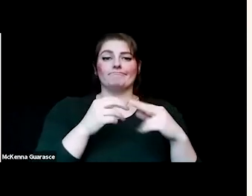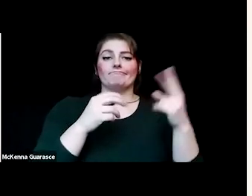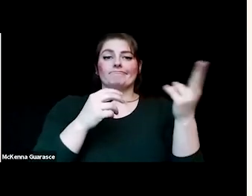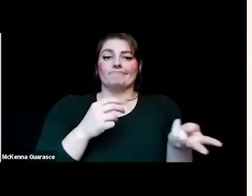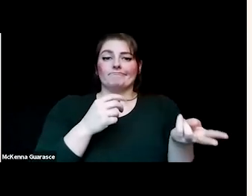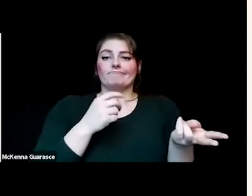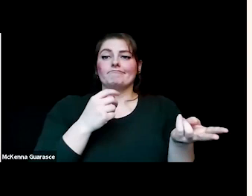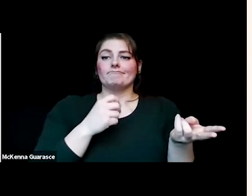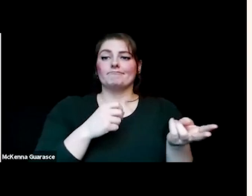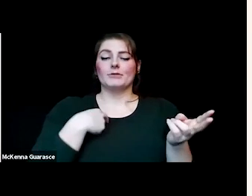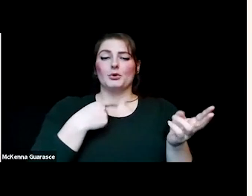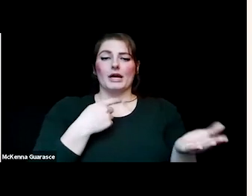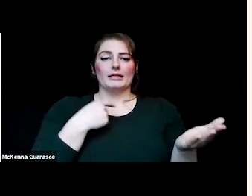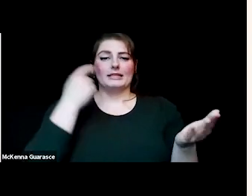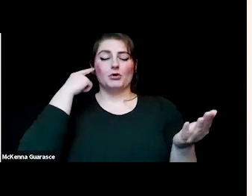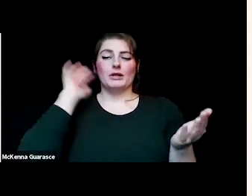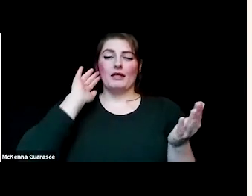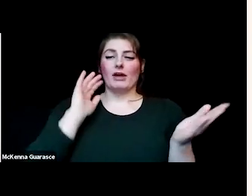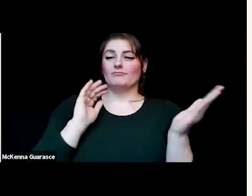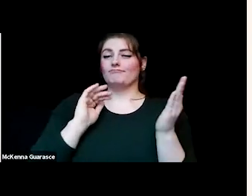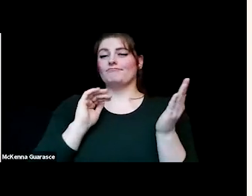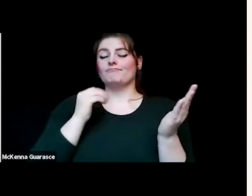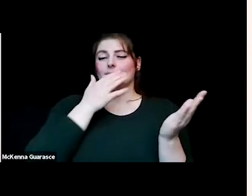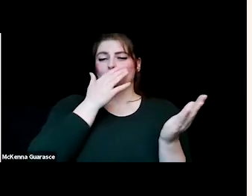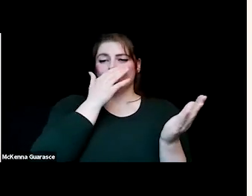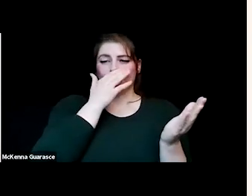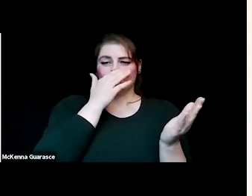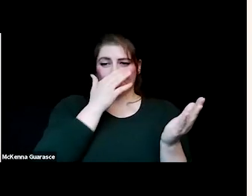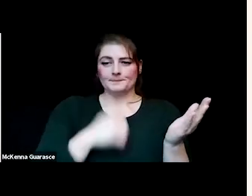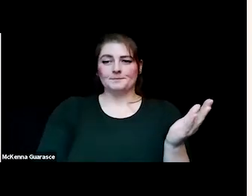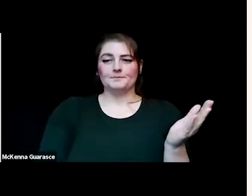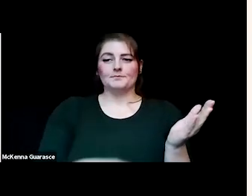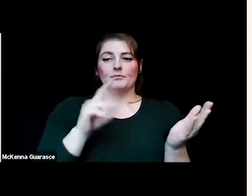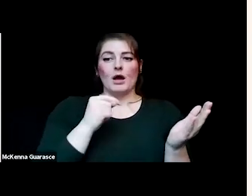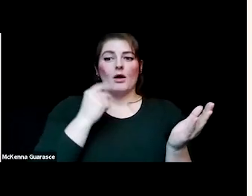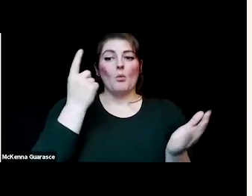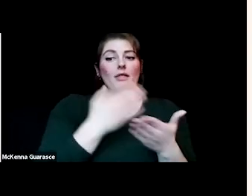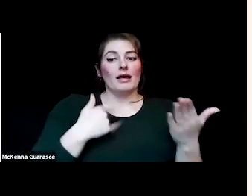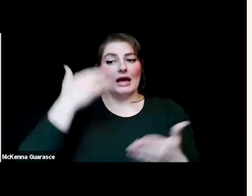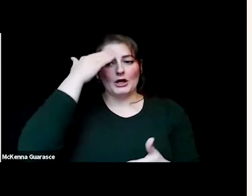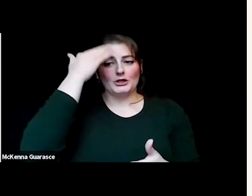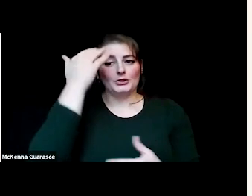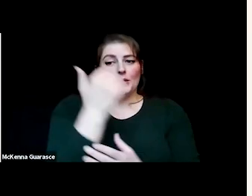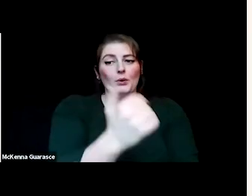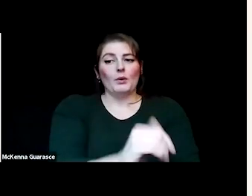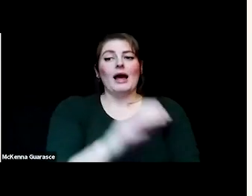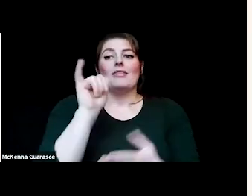si pueden elevar un poco su cabeza háganlo. Pero si algo sé es que este medicamento funciona, punto.